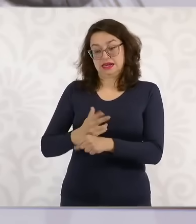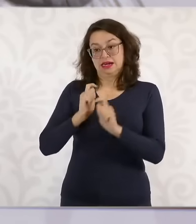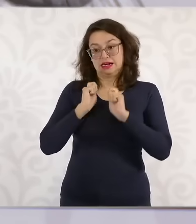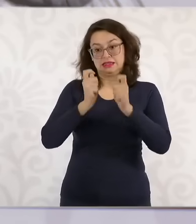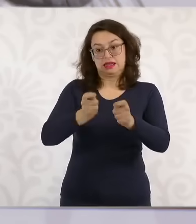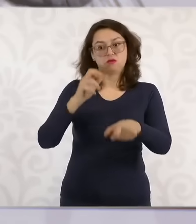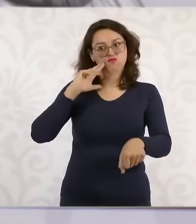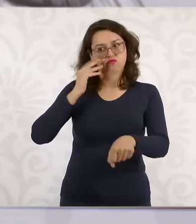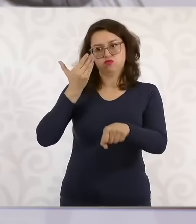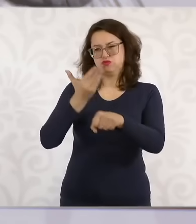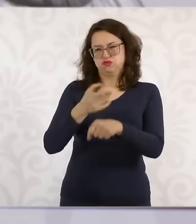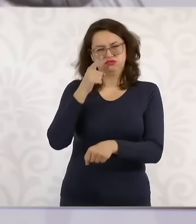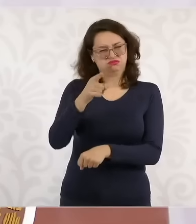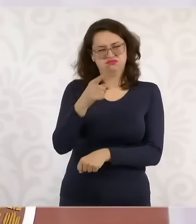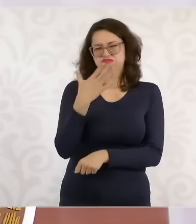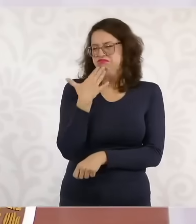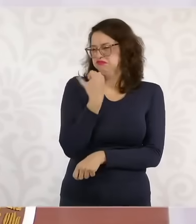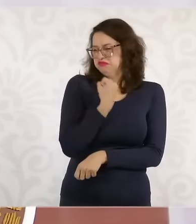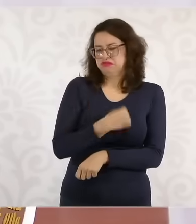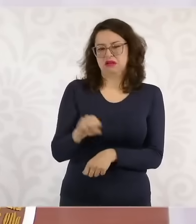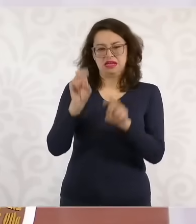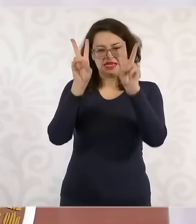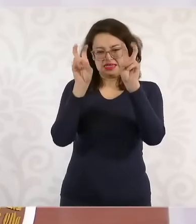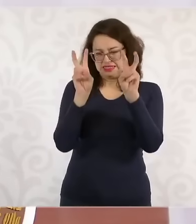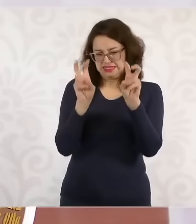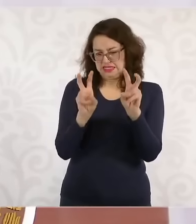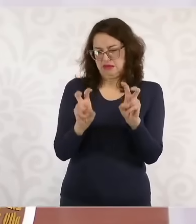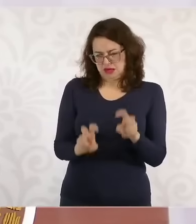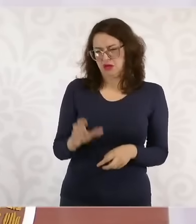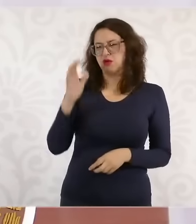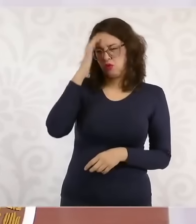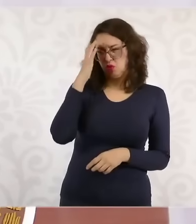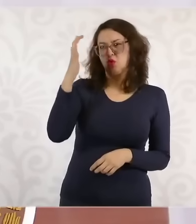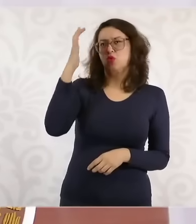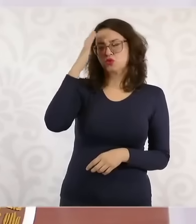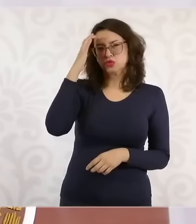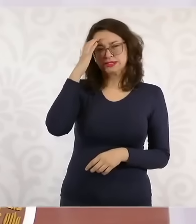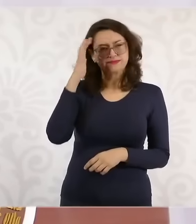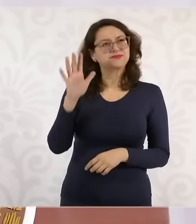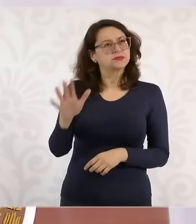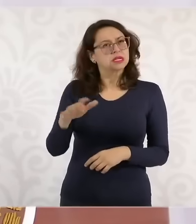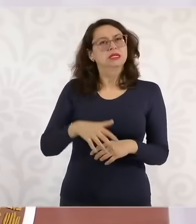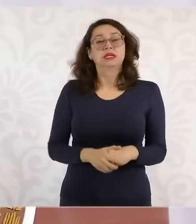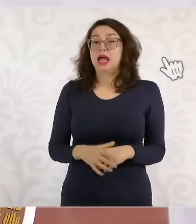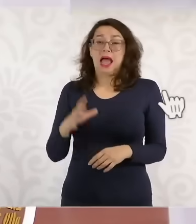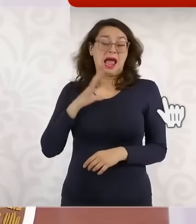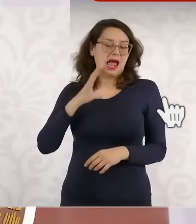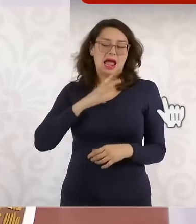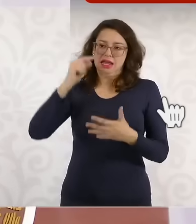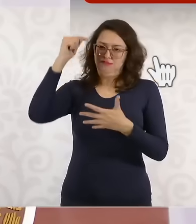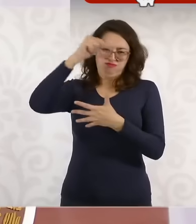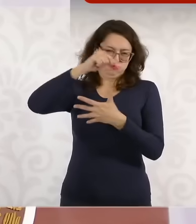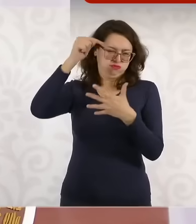y desarrollo rural, perdón, y que tiene que ver con muchos factores, con un programa de trabajo